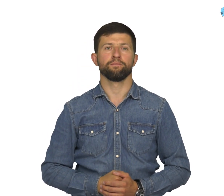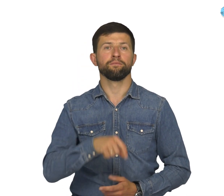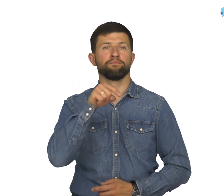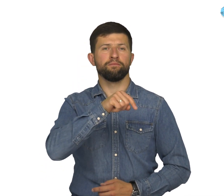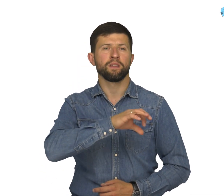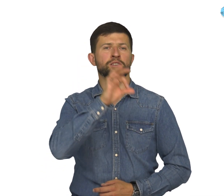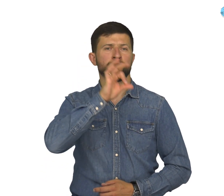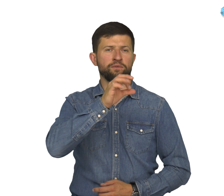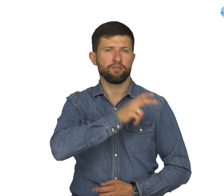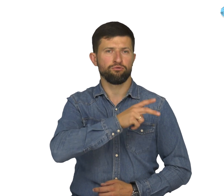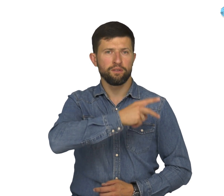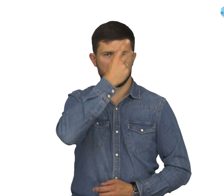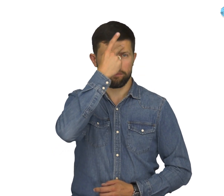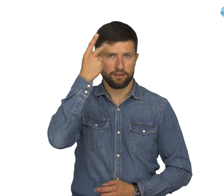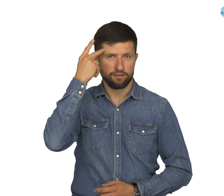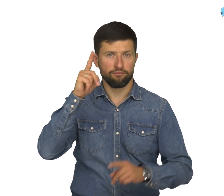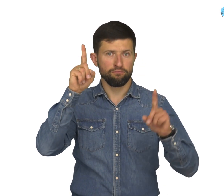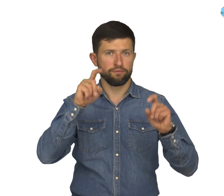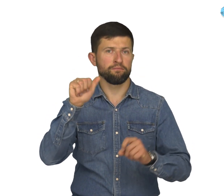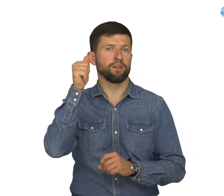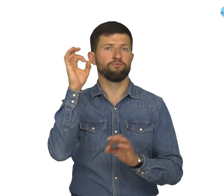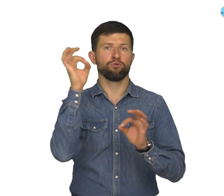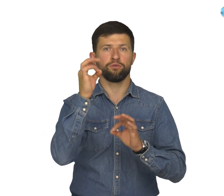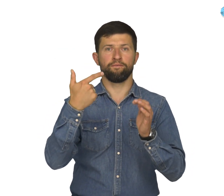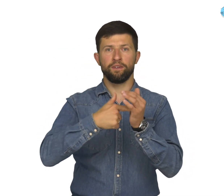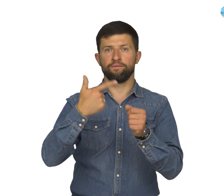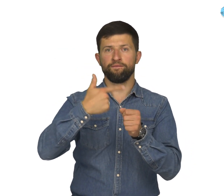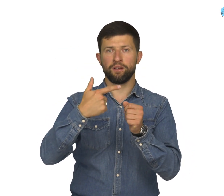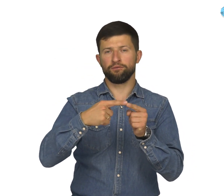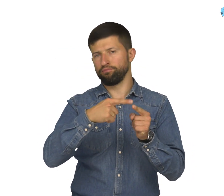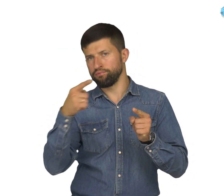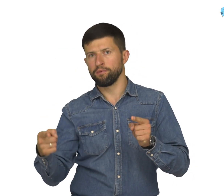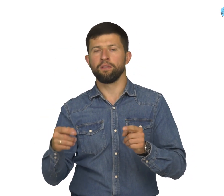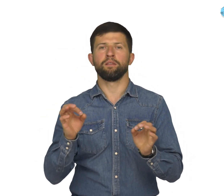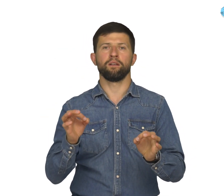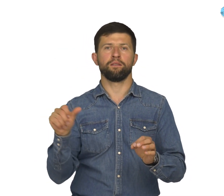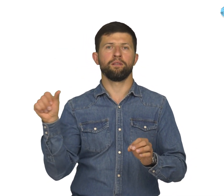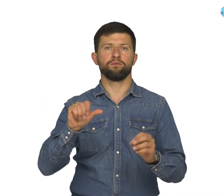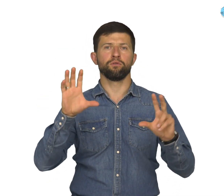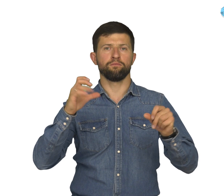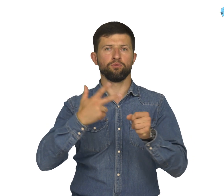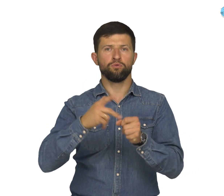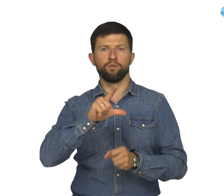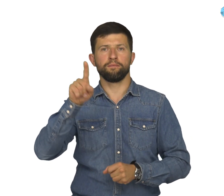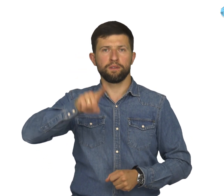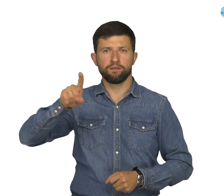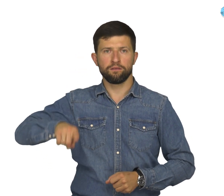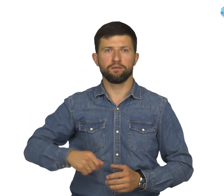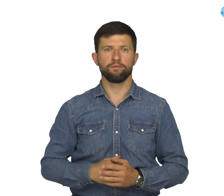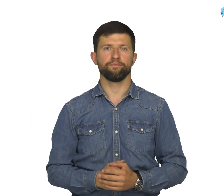Świadczenie pielęgnacyjne od 1 stycznia 2020 r. wynosi 1830 zł miesięcznie.